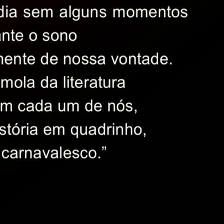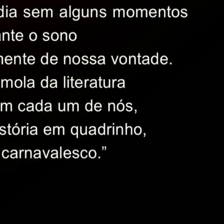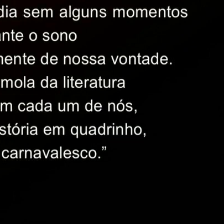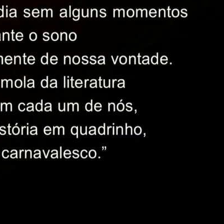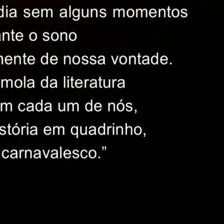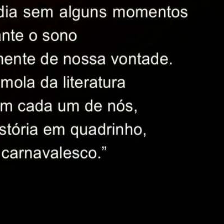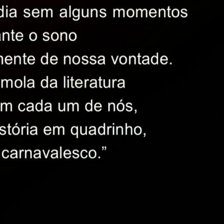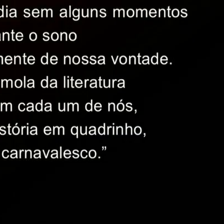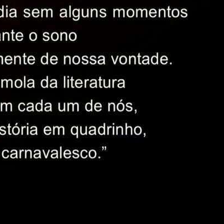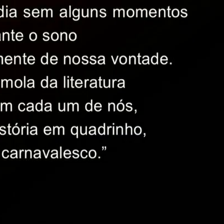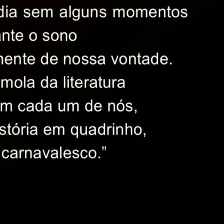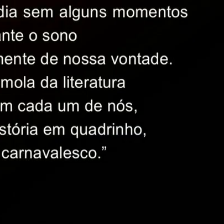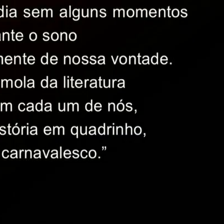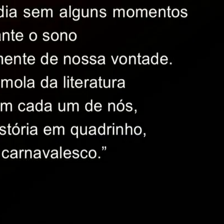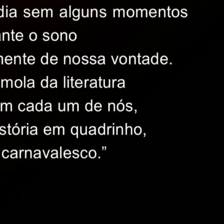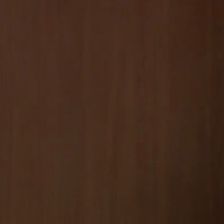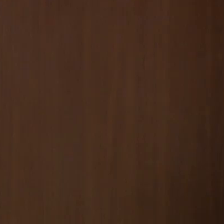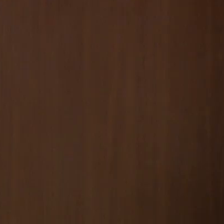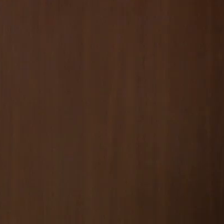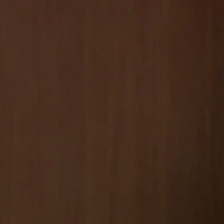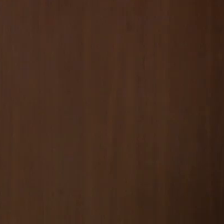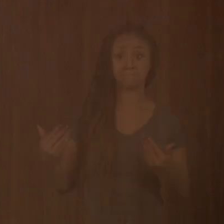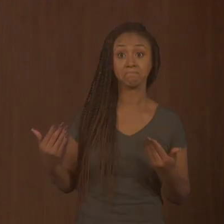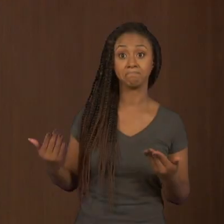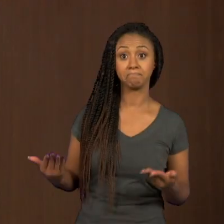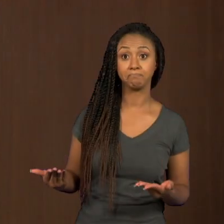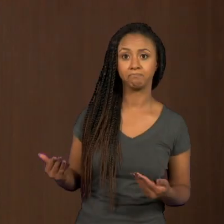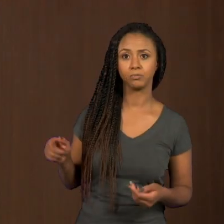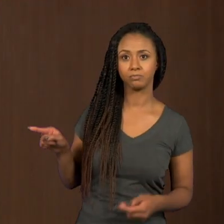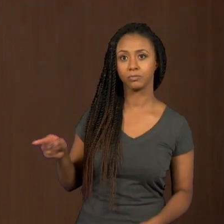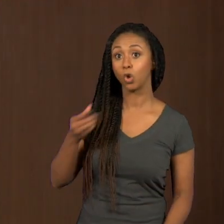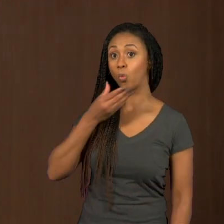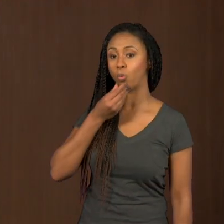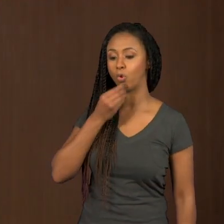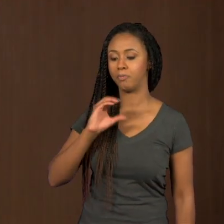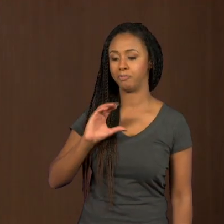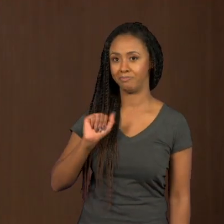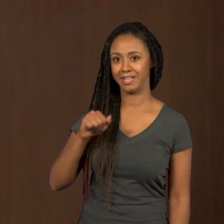CARNAVALESCO." ENTÃO, CANDIDO, AQUI NOS FALANDO